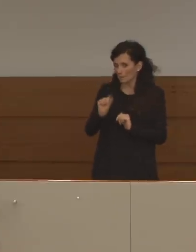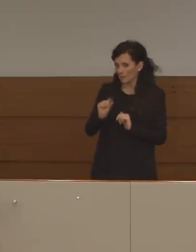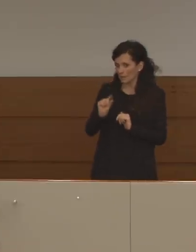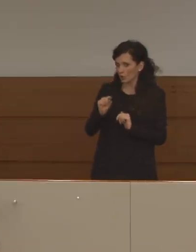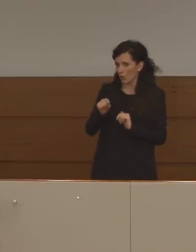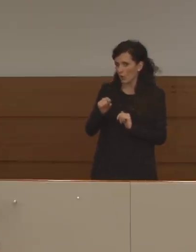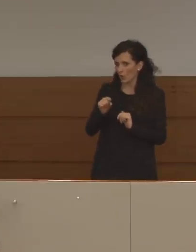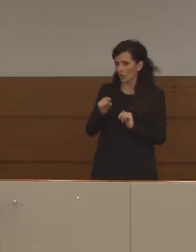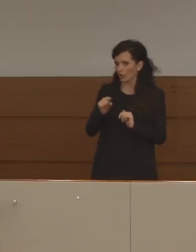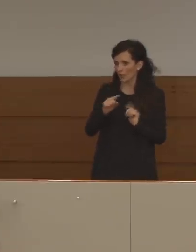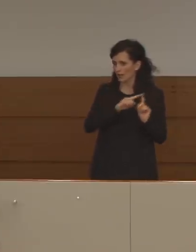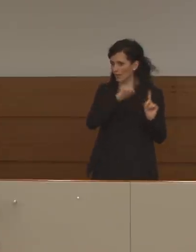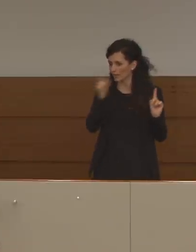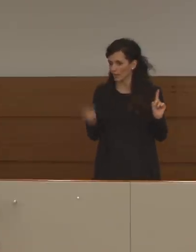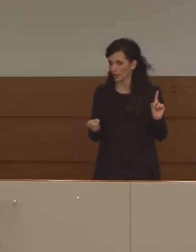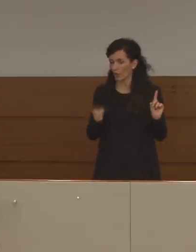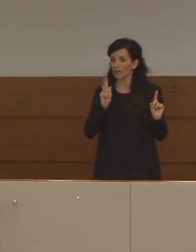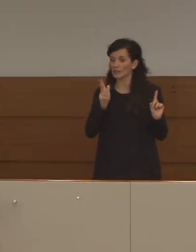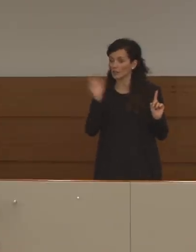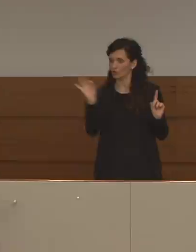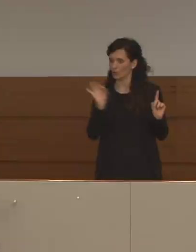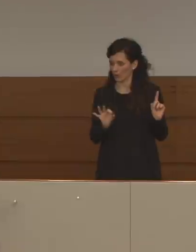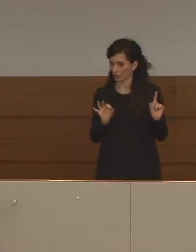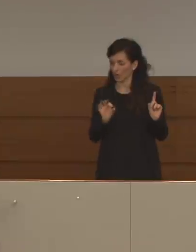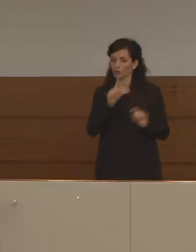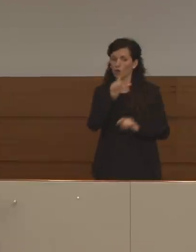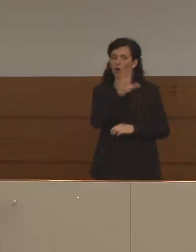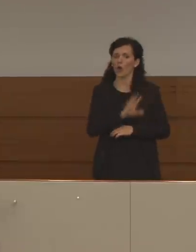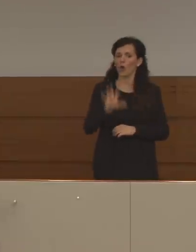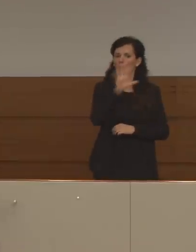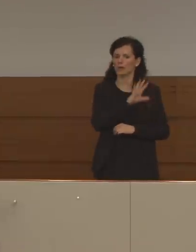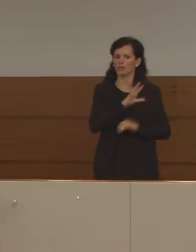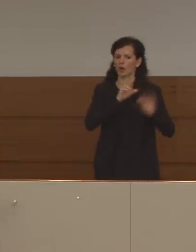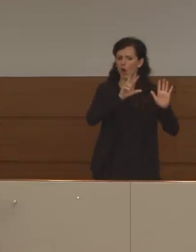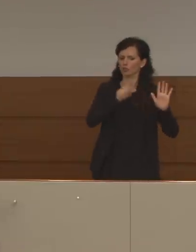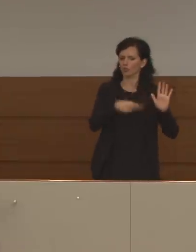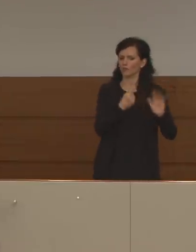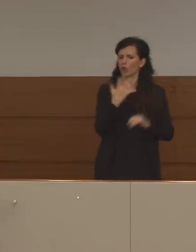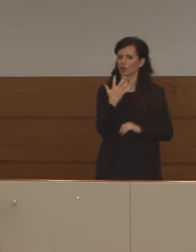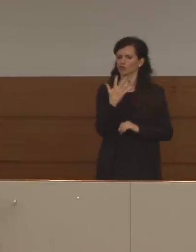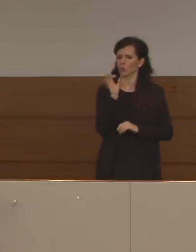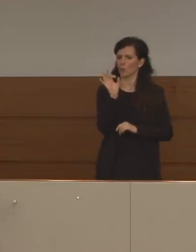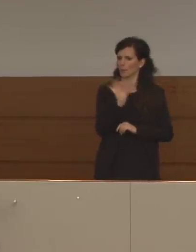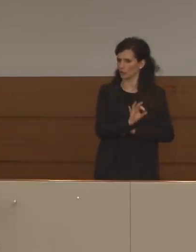la crisi, il 13%, e che in Lombardia sarebbe dell 8,5%, è brutto